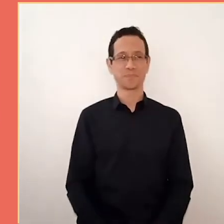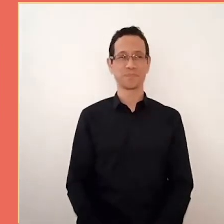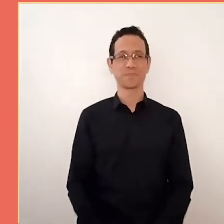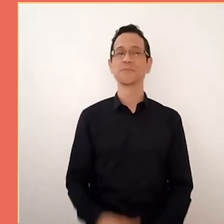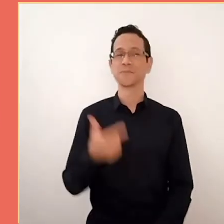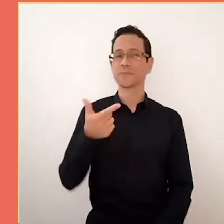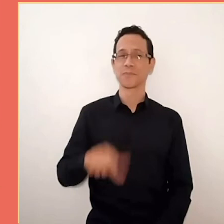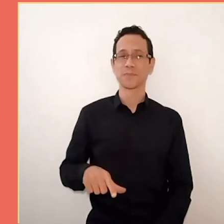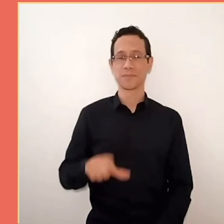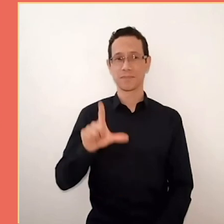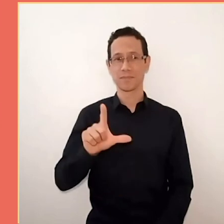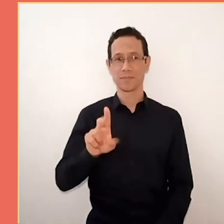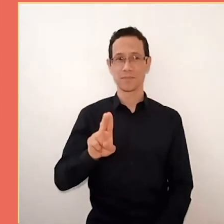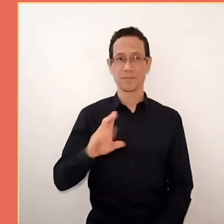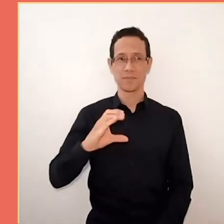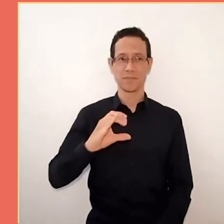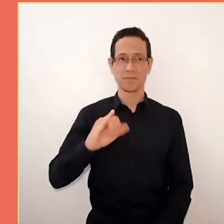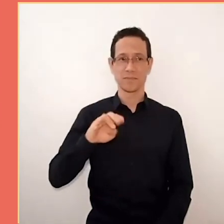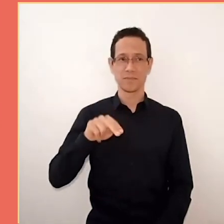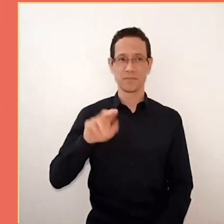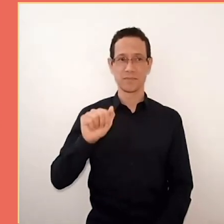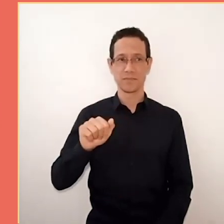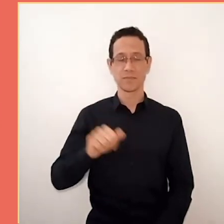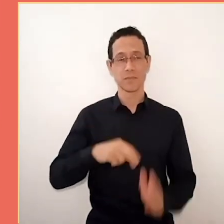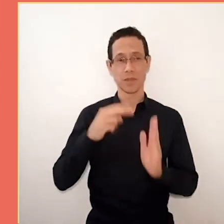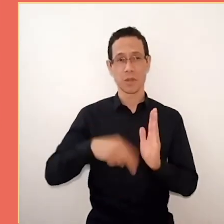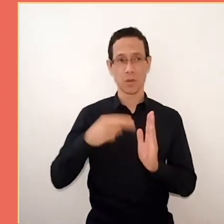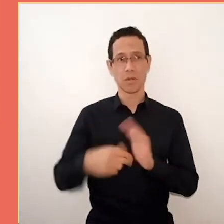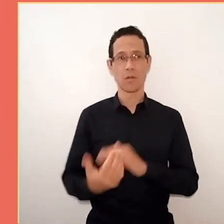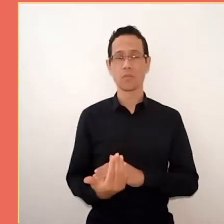que a leitura ela dá essa possibilidade de abrir janelas,